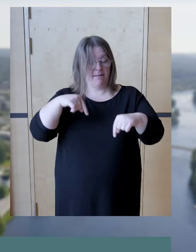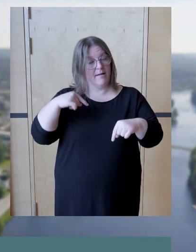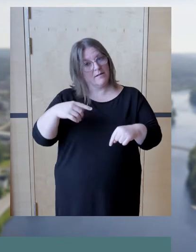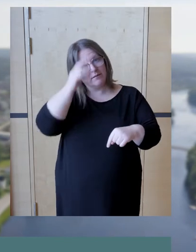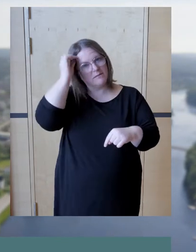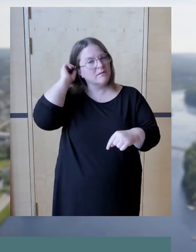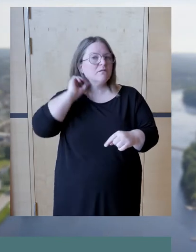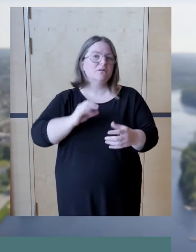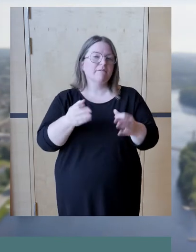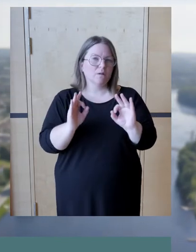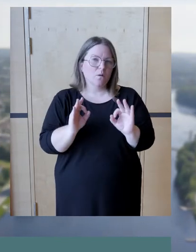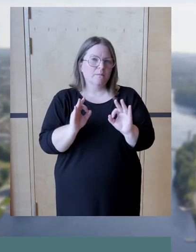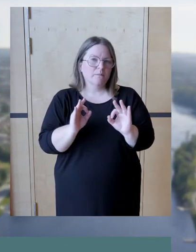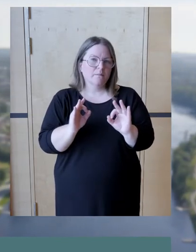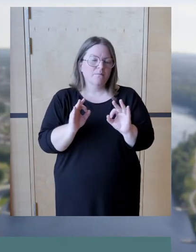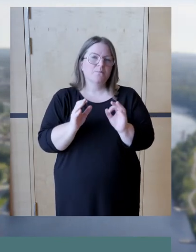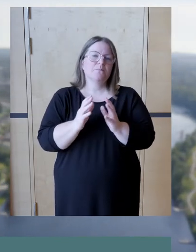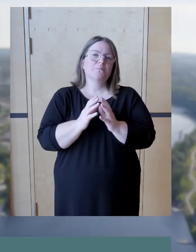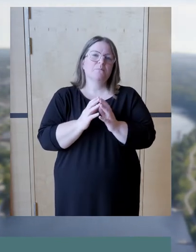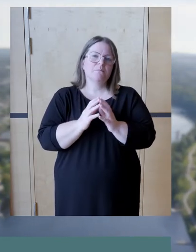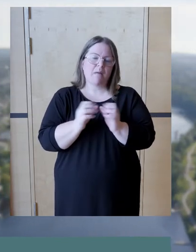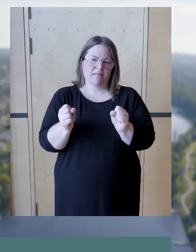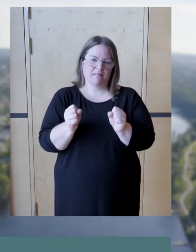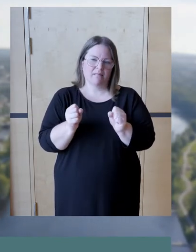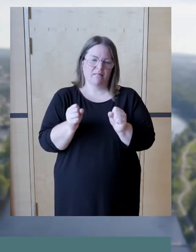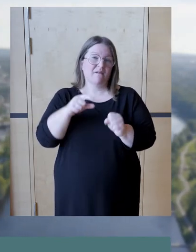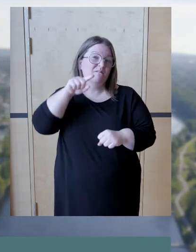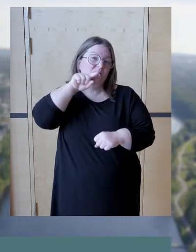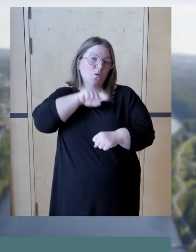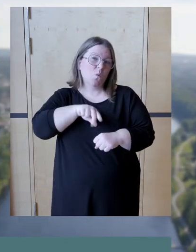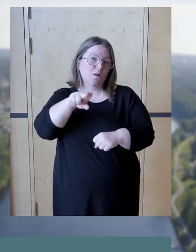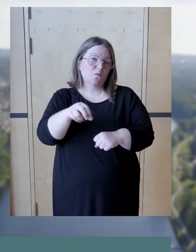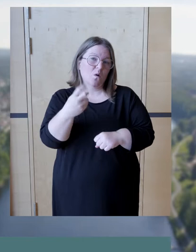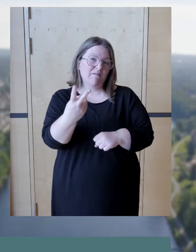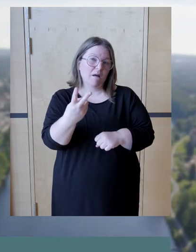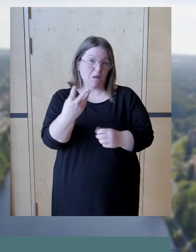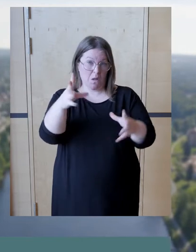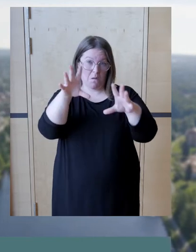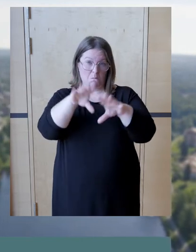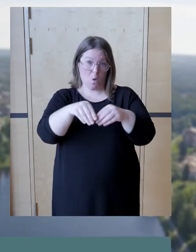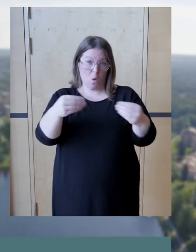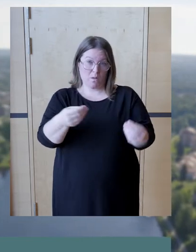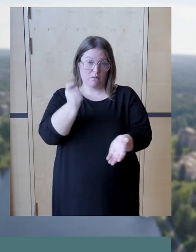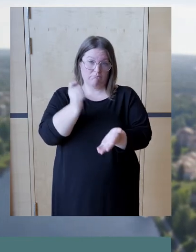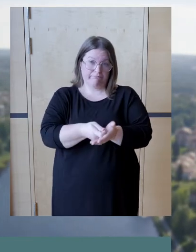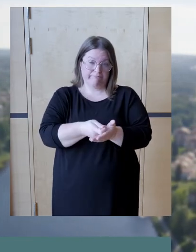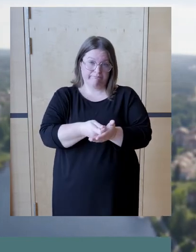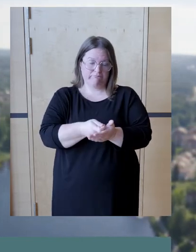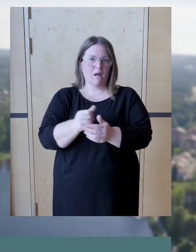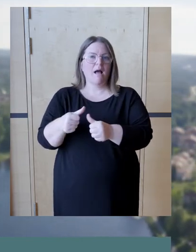Men nu till till i november i fjol när Vi antog Budget och du hade ju allians Tydliga det dära